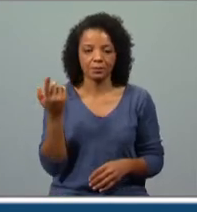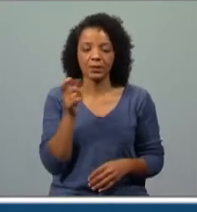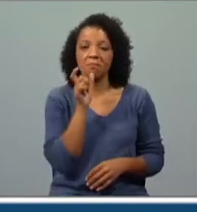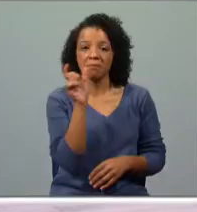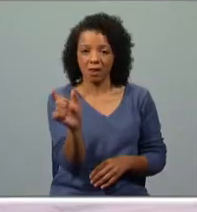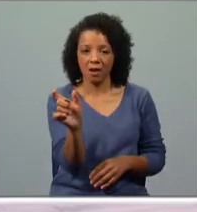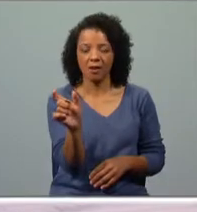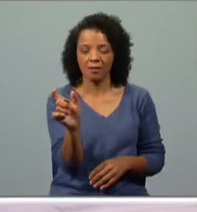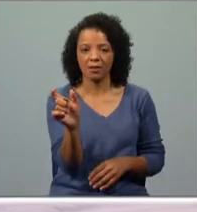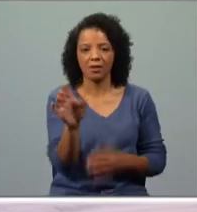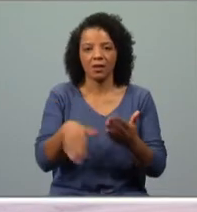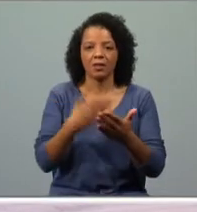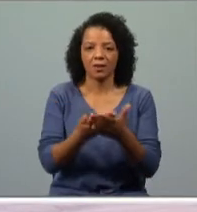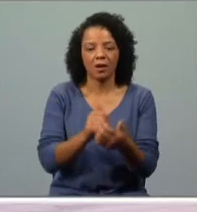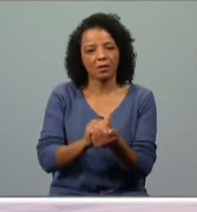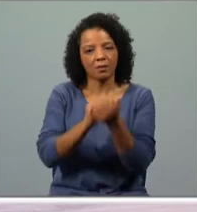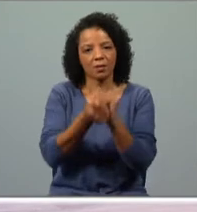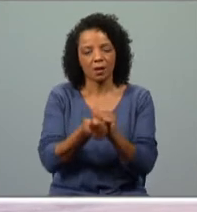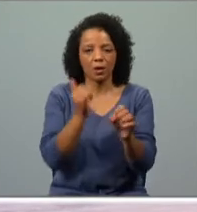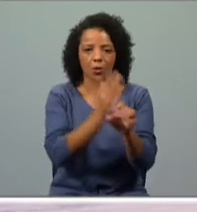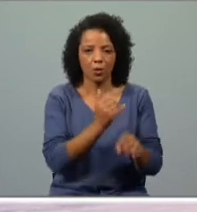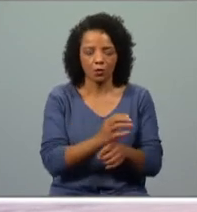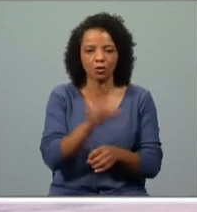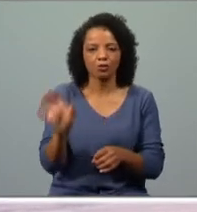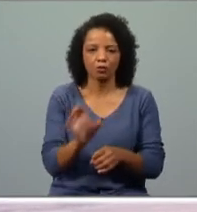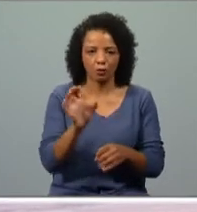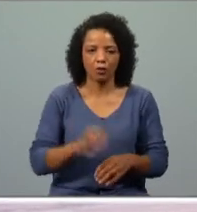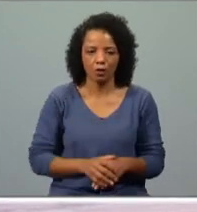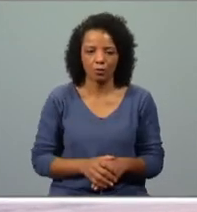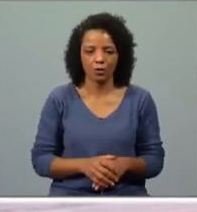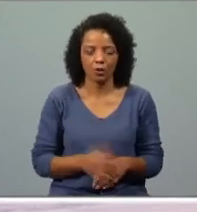palavra acabou por ser adaptada para outras realidades como o canal de 這個詞最終被改編為其他現實，例如